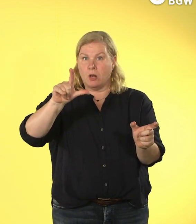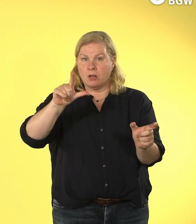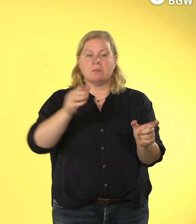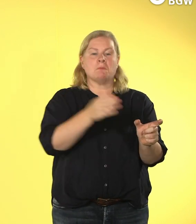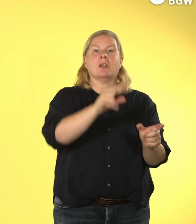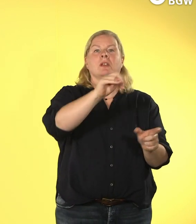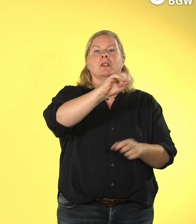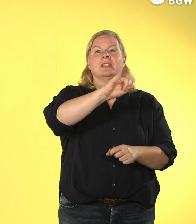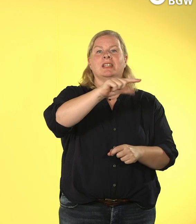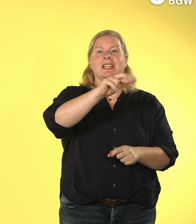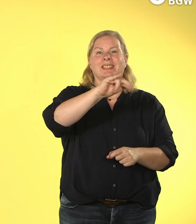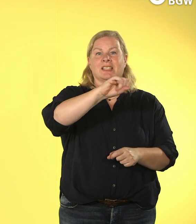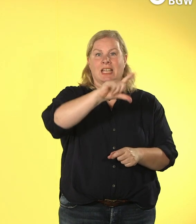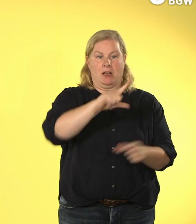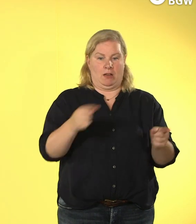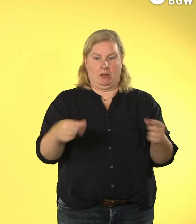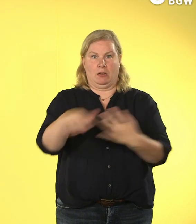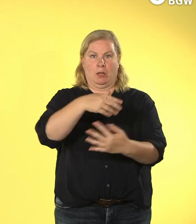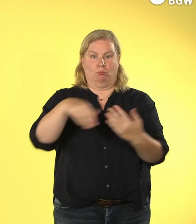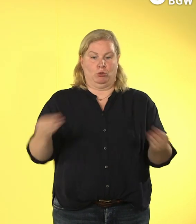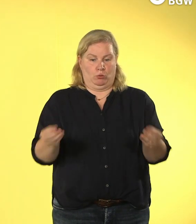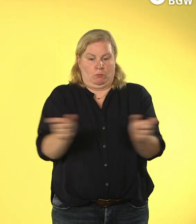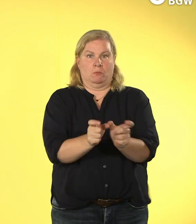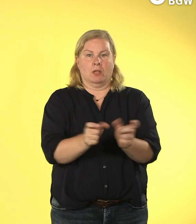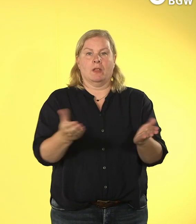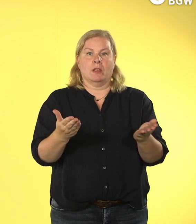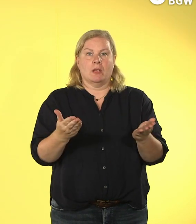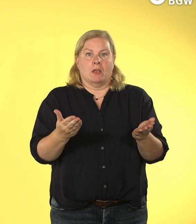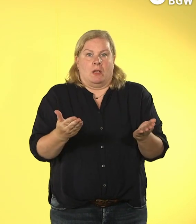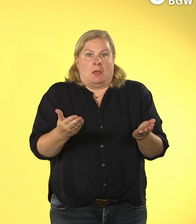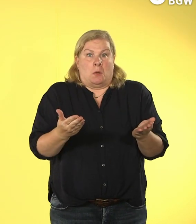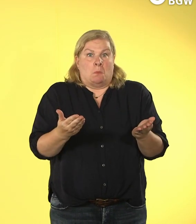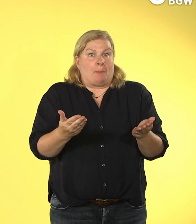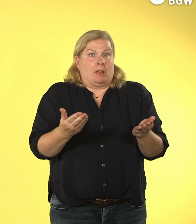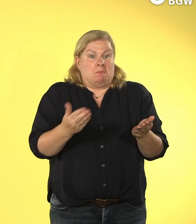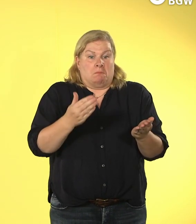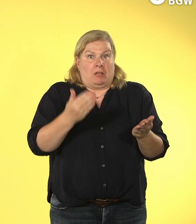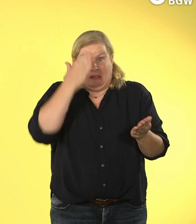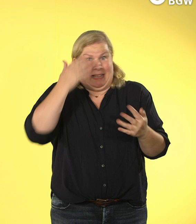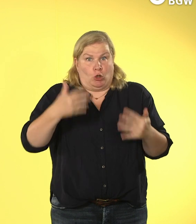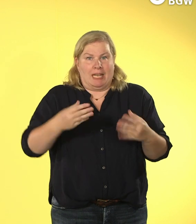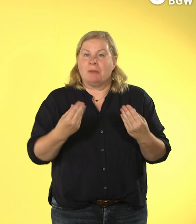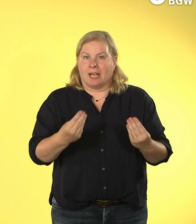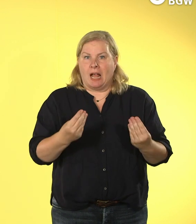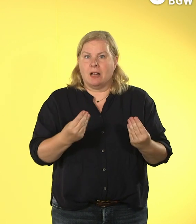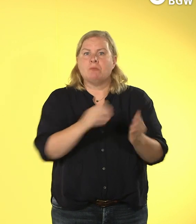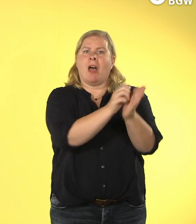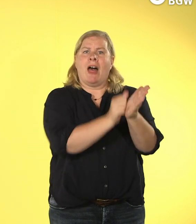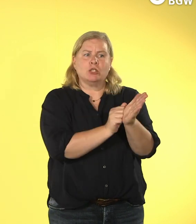Dazu kann ich nichts sagen. Ich müsste mir ein Produktdatenblatt angucken.